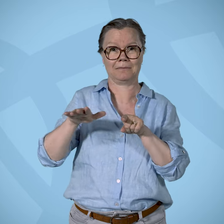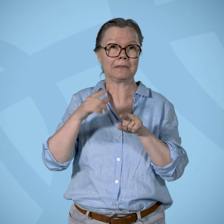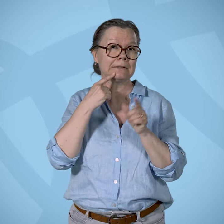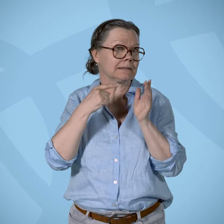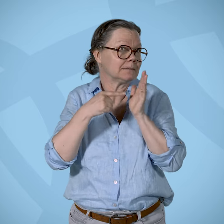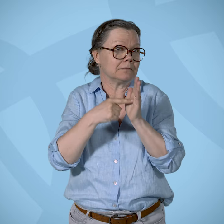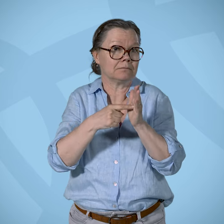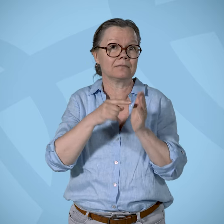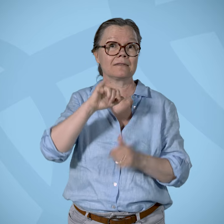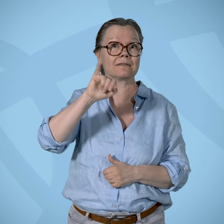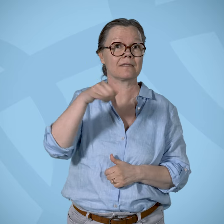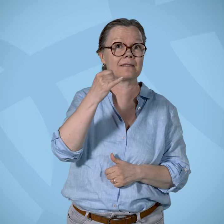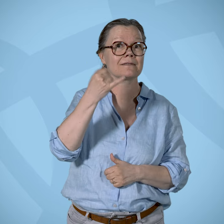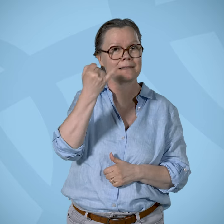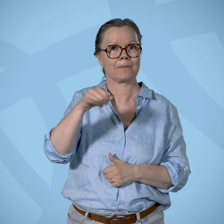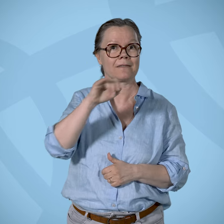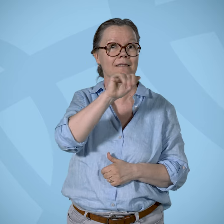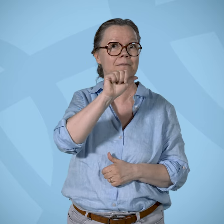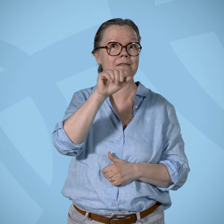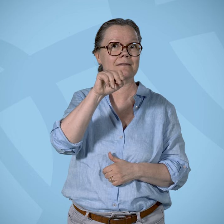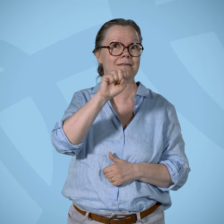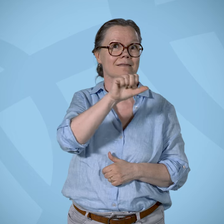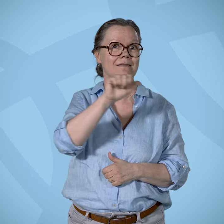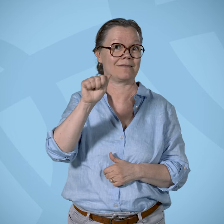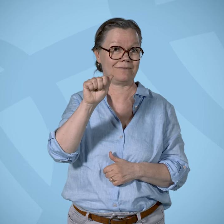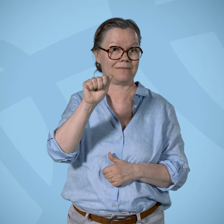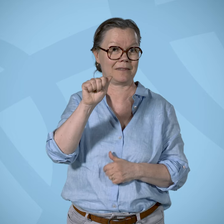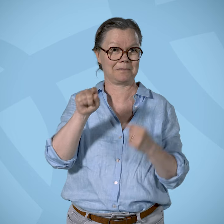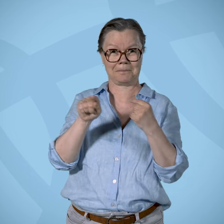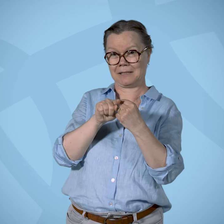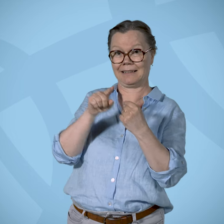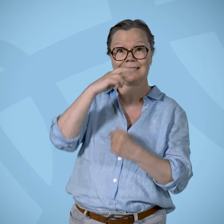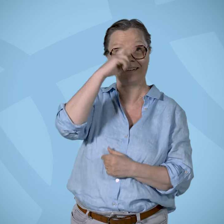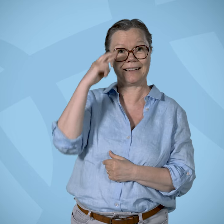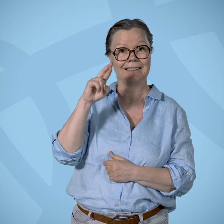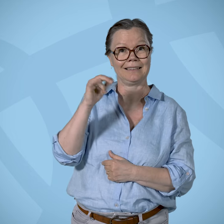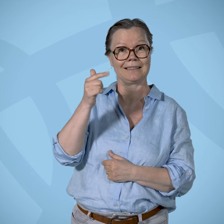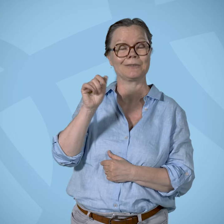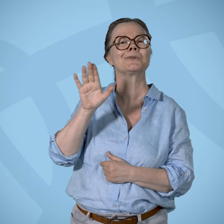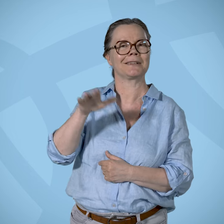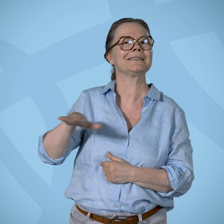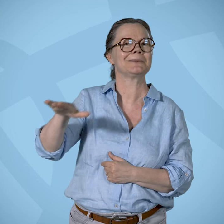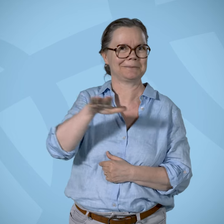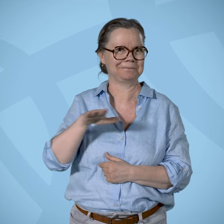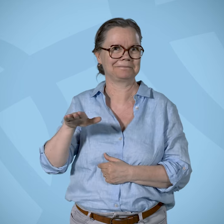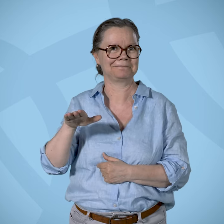esimerkiksi Jämsä on aluetyöntekijä Ritan alueella.